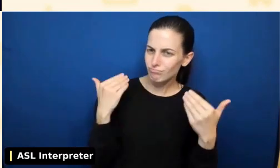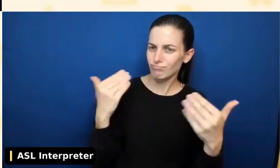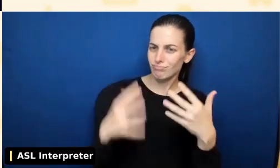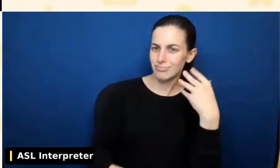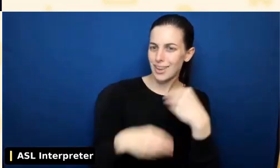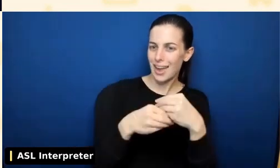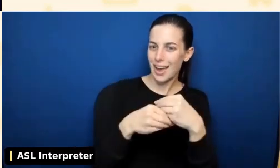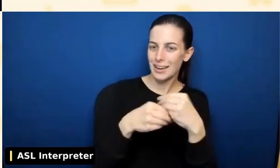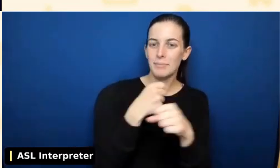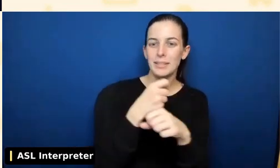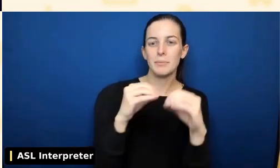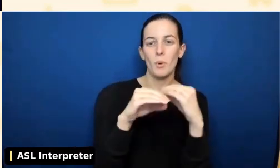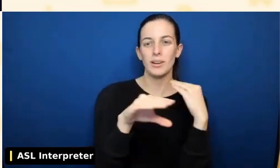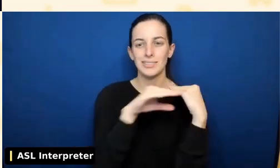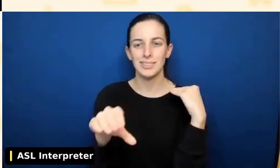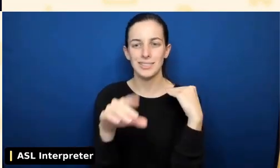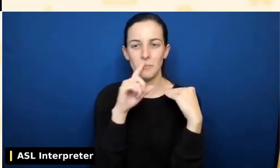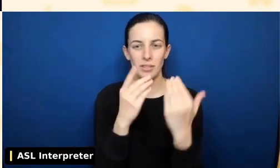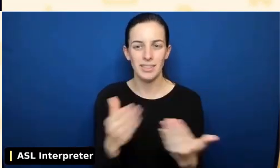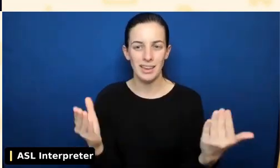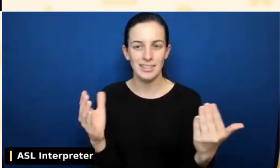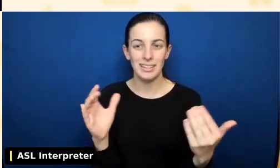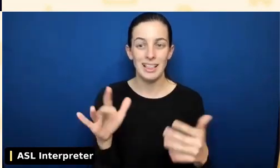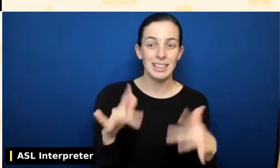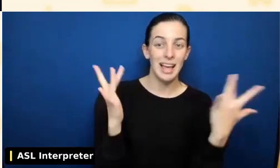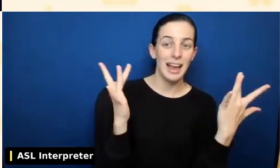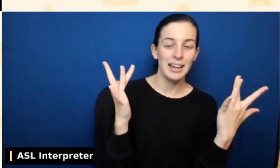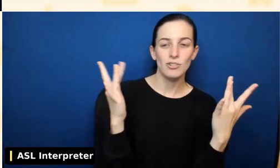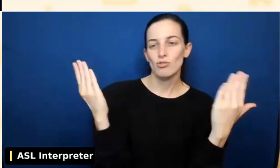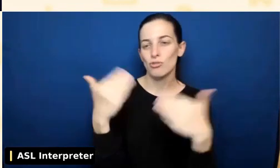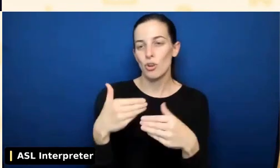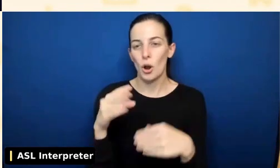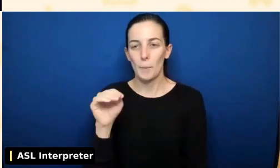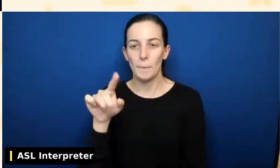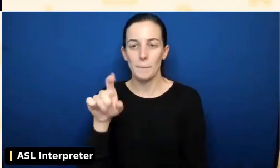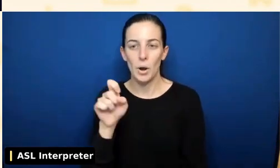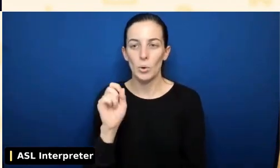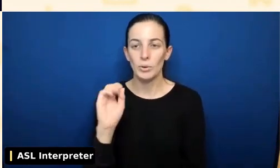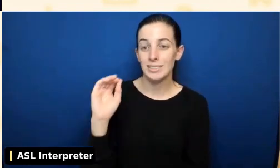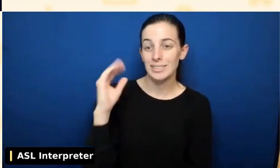con cosas como el modo claro y oscuro, y tienen, como el ícono del sol y la luna.